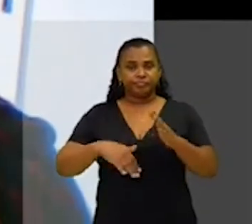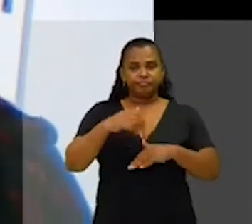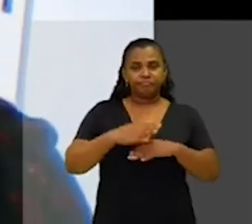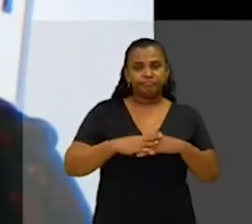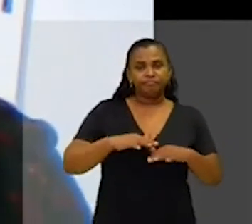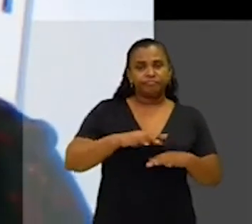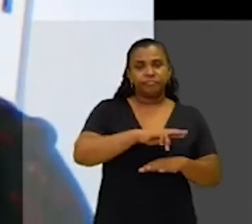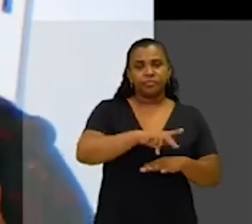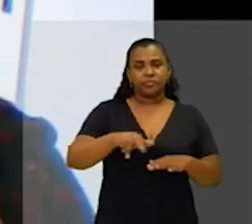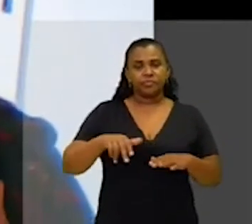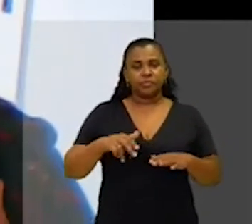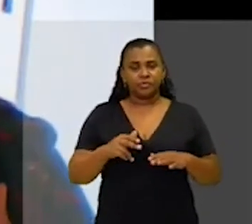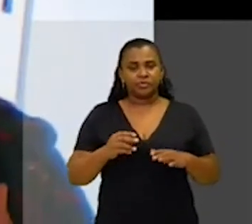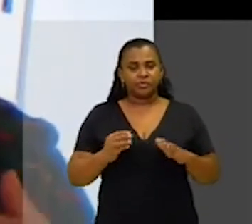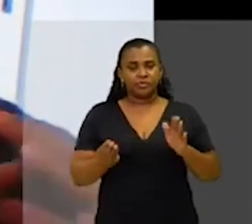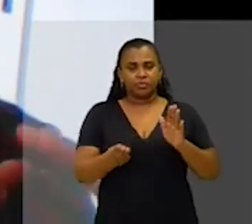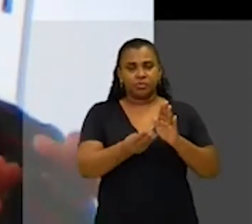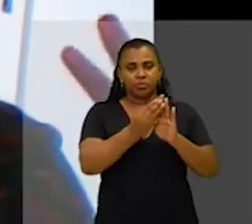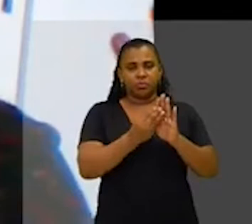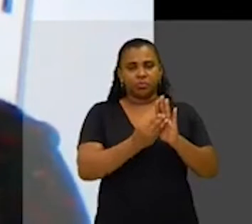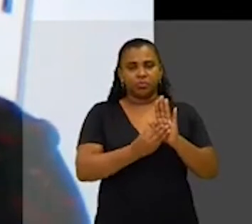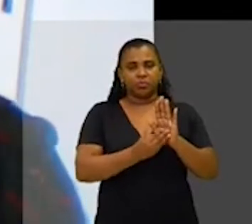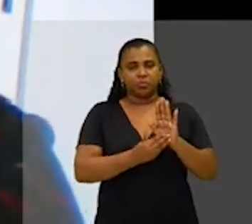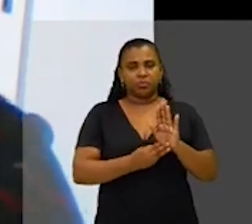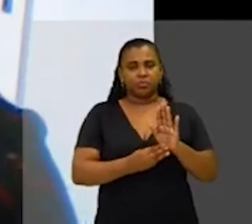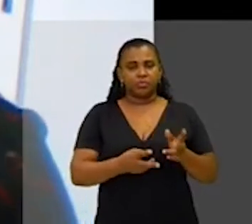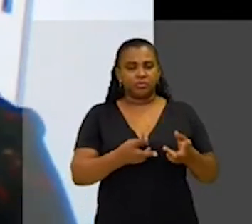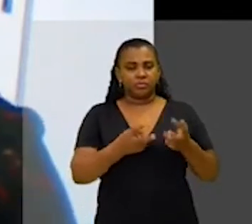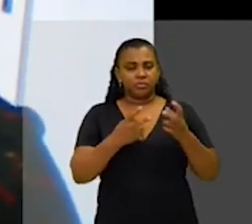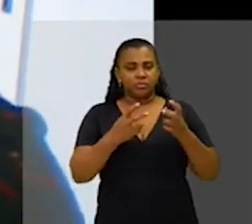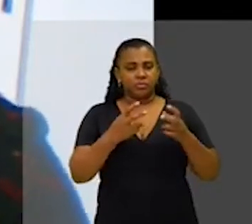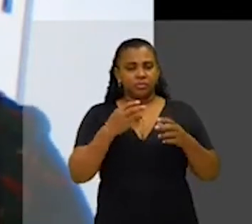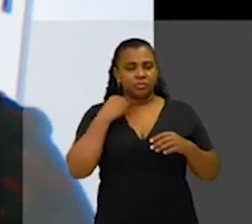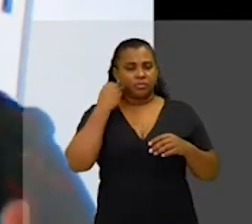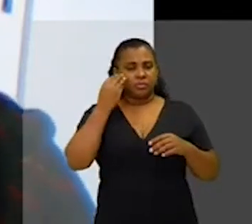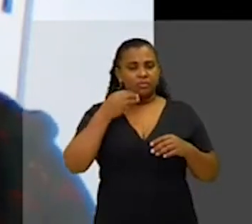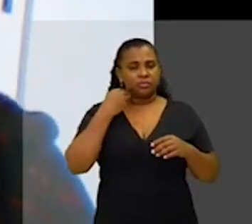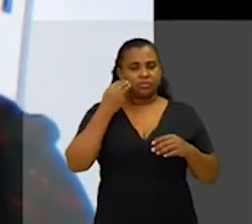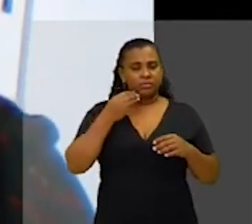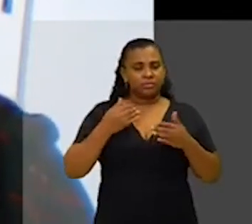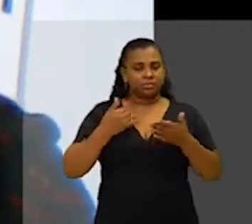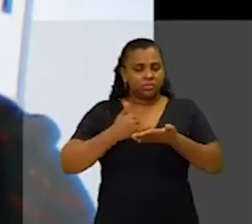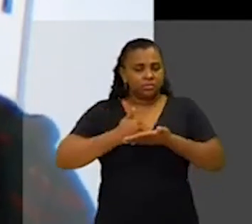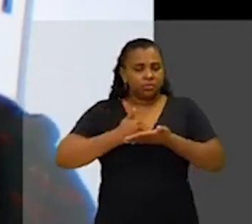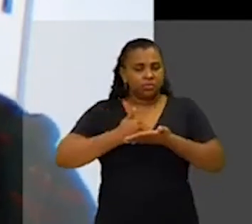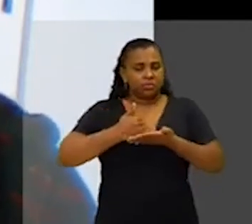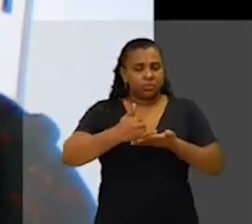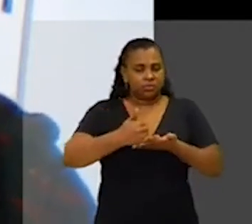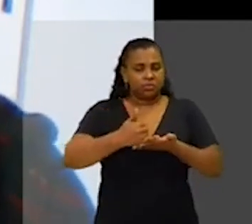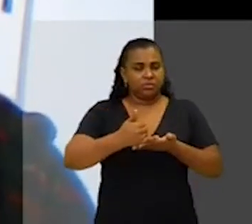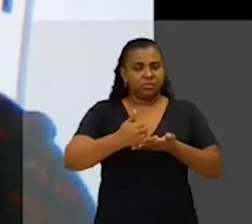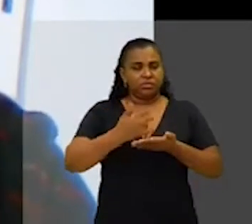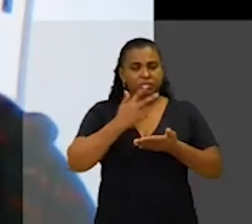que a gente olha inclusive aparece referência de inaugurar a Colômbia a ideia de representatividade